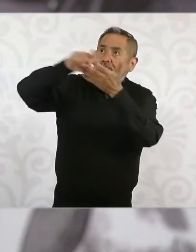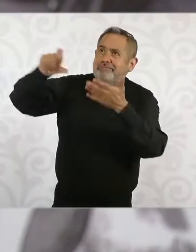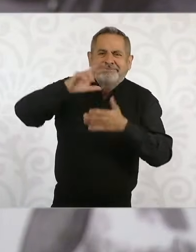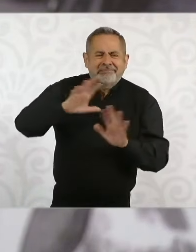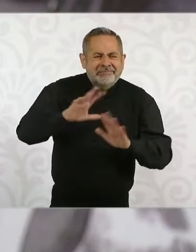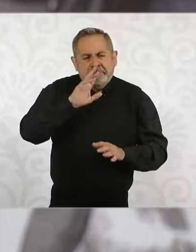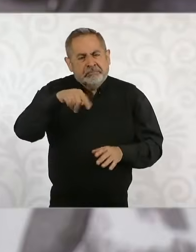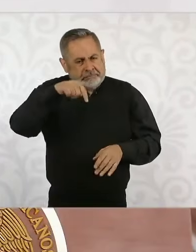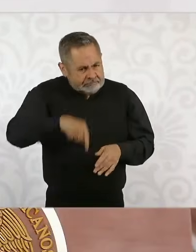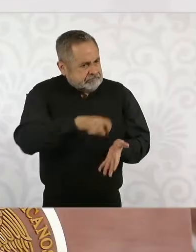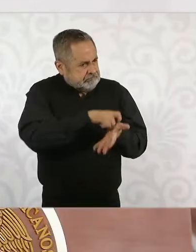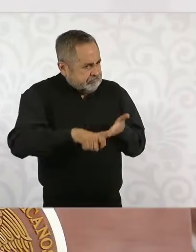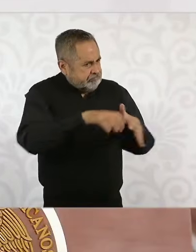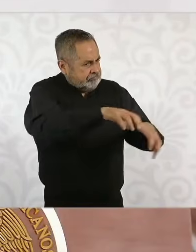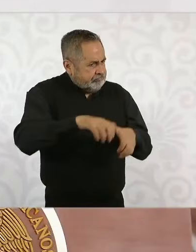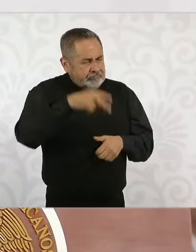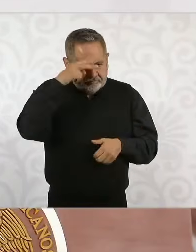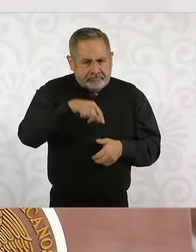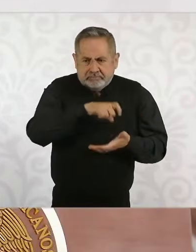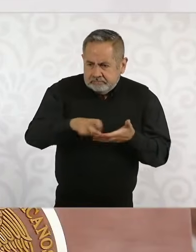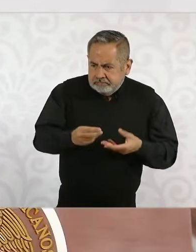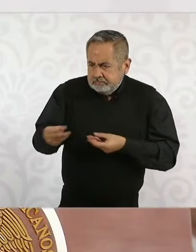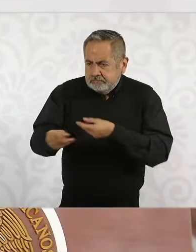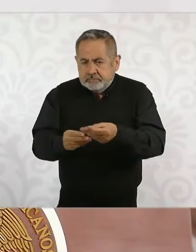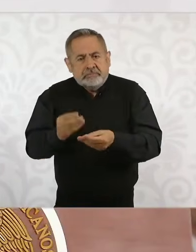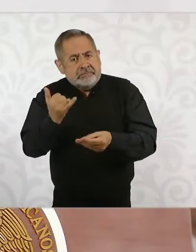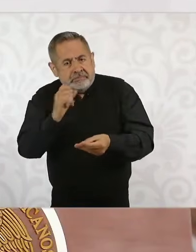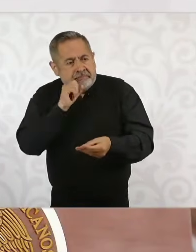además en muchos casos no solo se consumen en México, sino que se exportan. De esta manera,